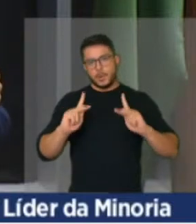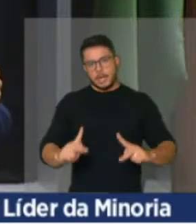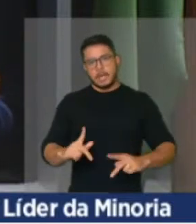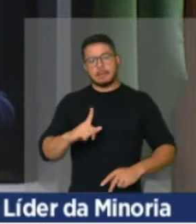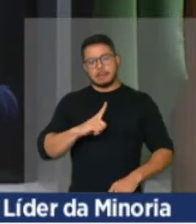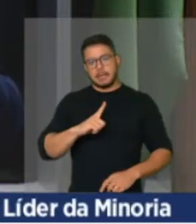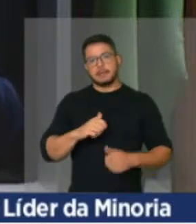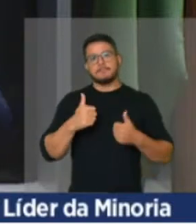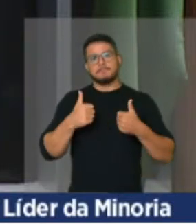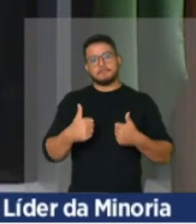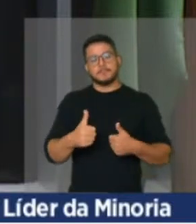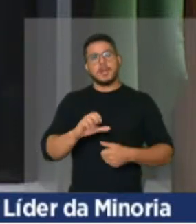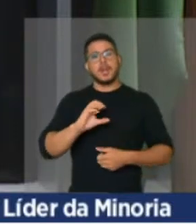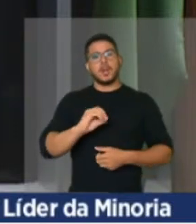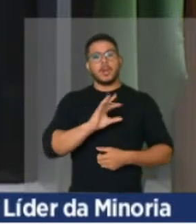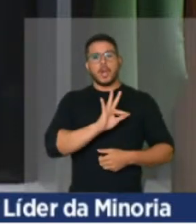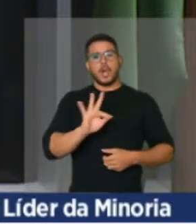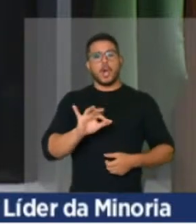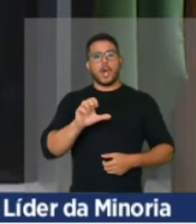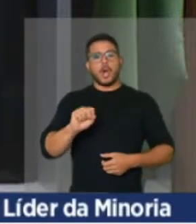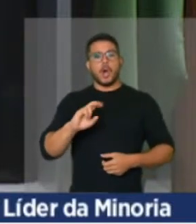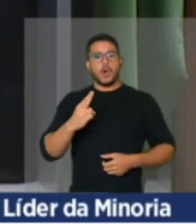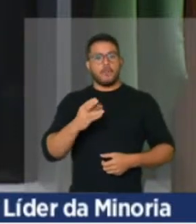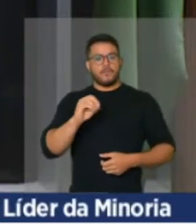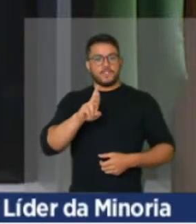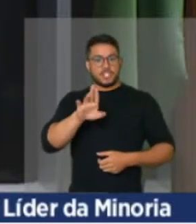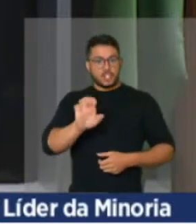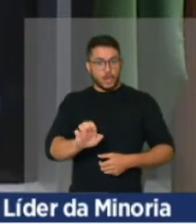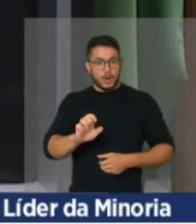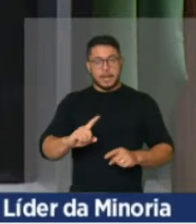UMA EMPRESA. MAS, SENDO ELE MINISTRO DA ECONOMIA, ELE NÃO PODE TER UMA EMPRESA EM